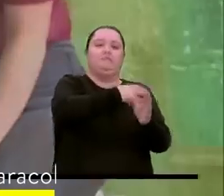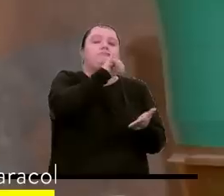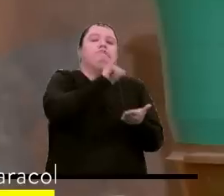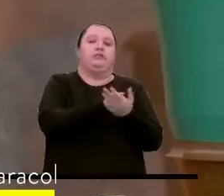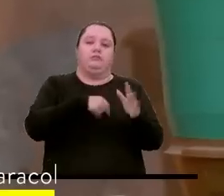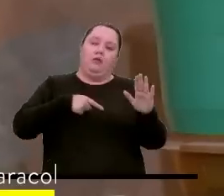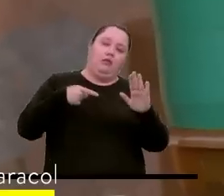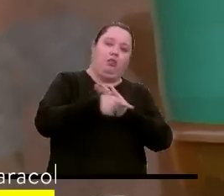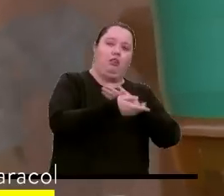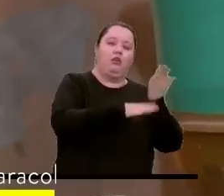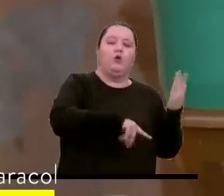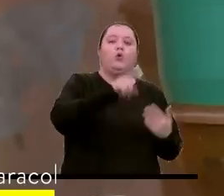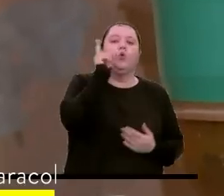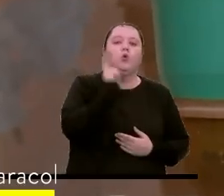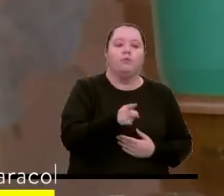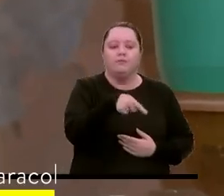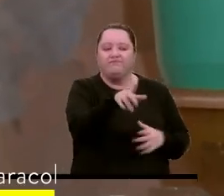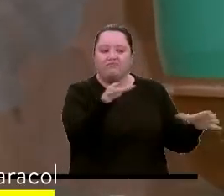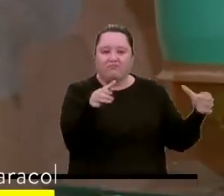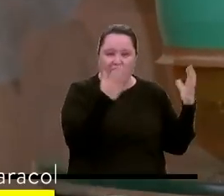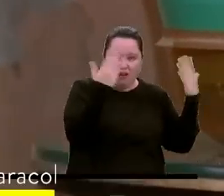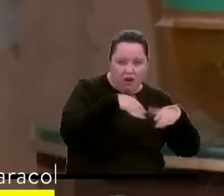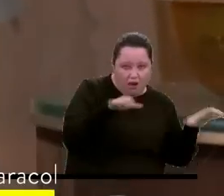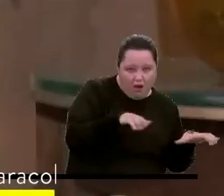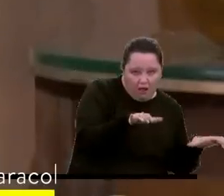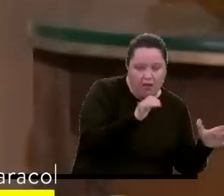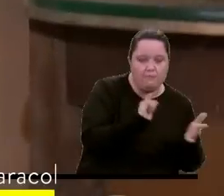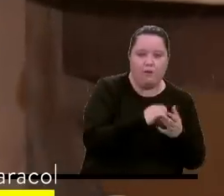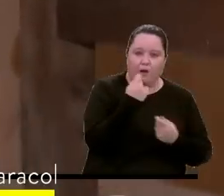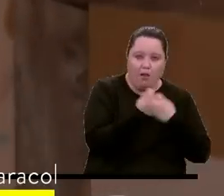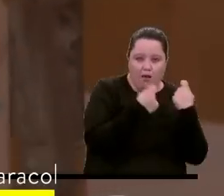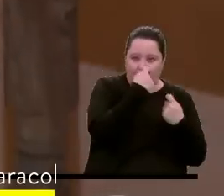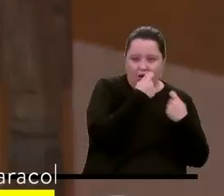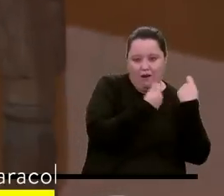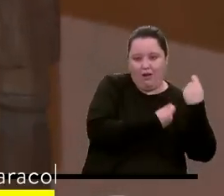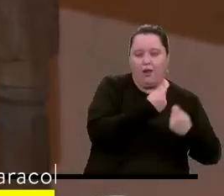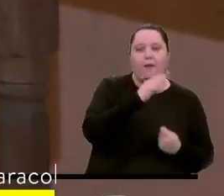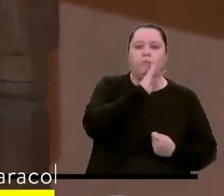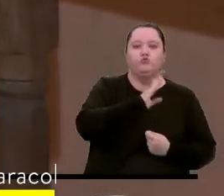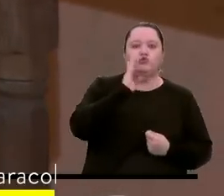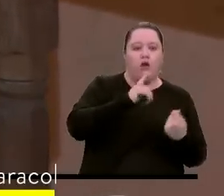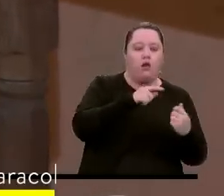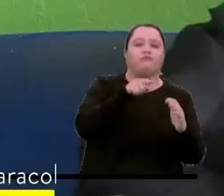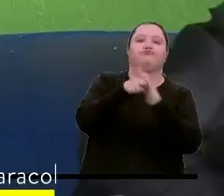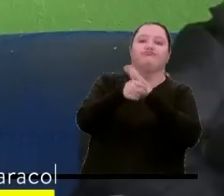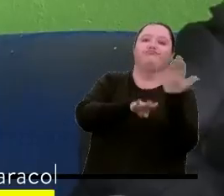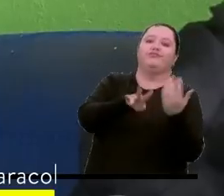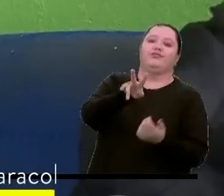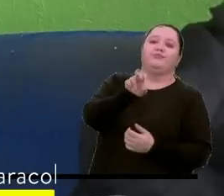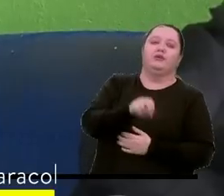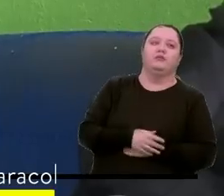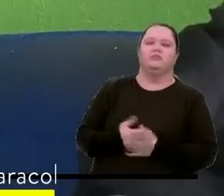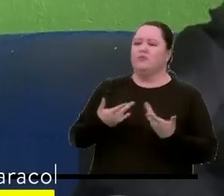John Fredy no es la primera vez que pierde un ser querido a causa de la violencia, un